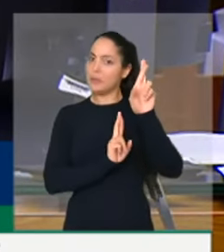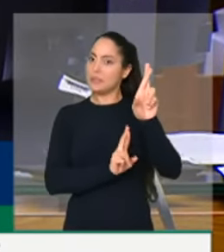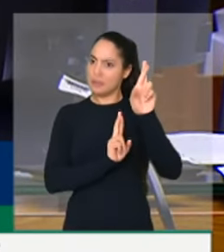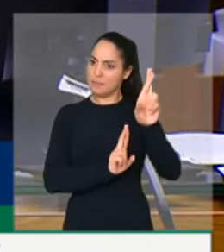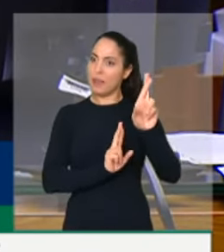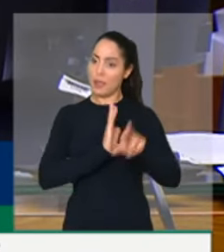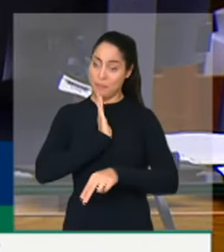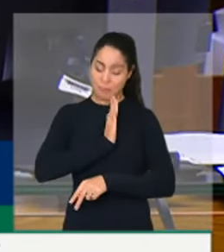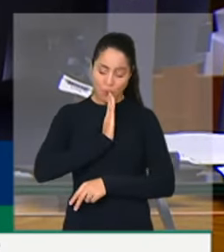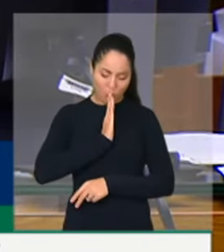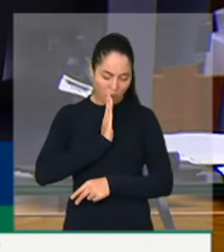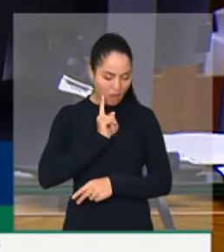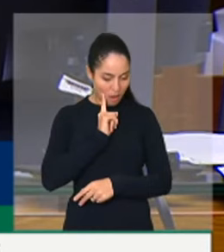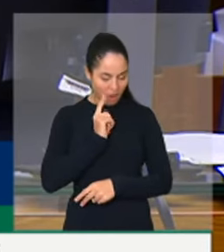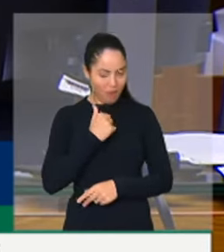PALAVRAS ECOEM E QUE O NOSSO ESFORÇO DE TODOS NÓS